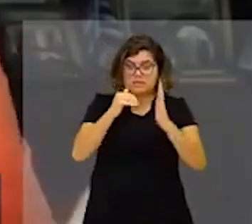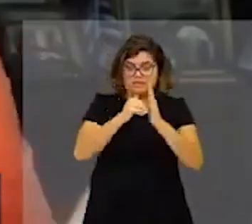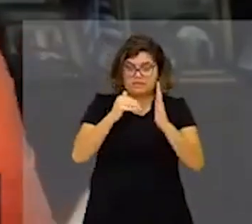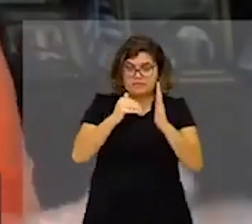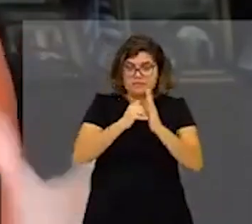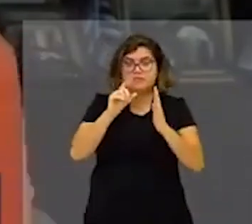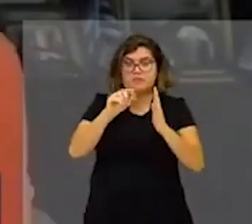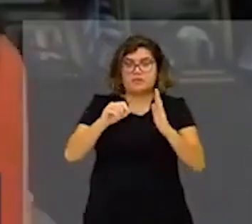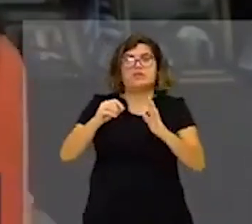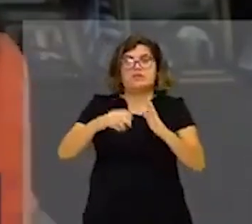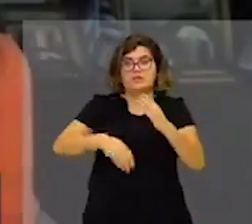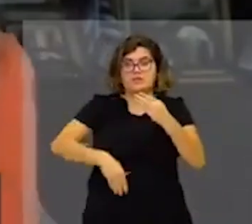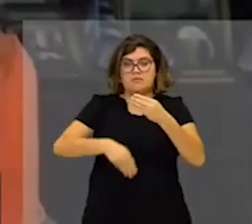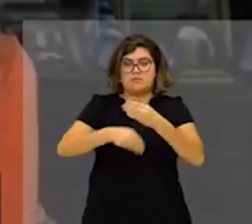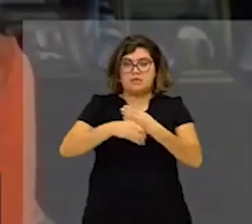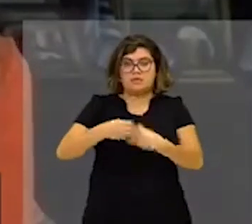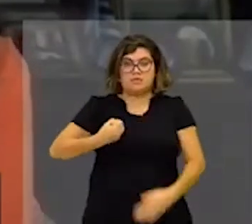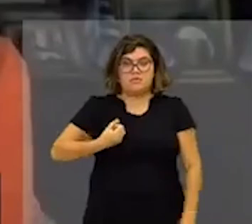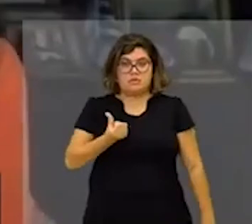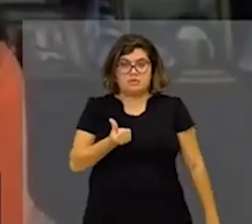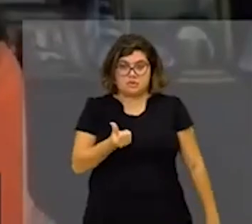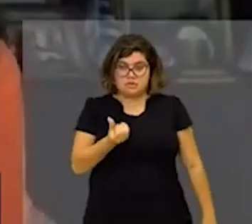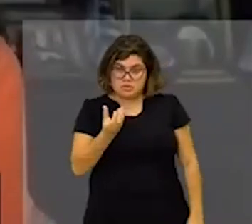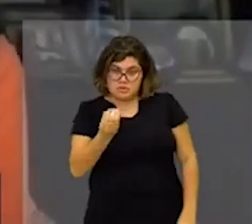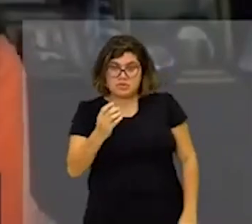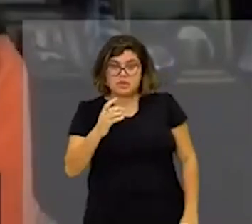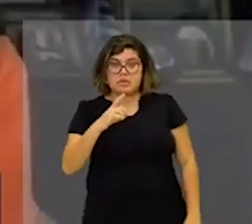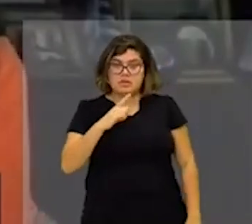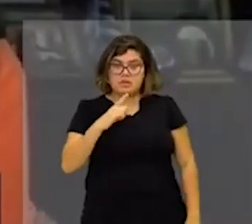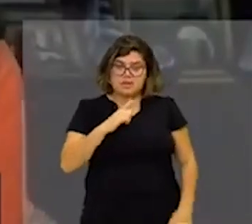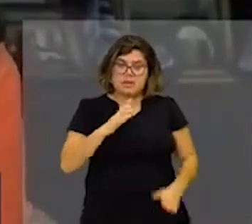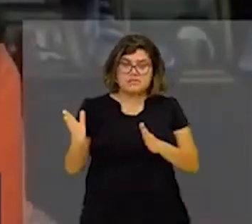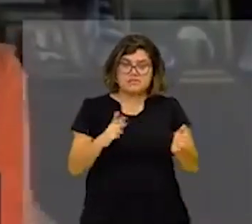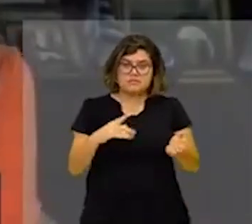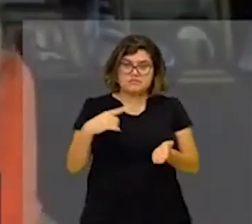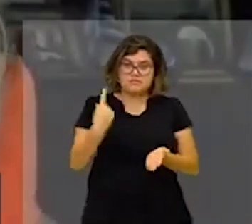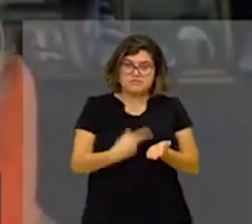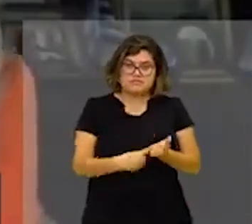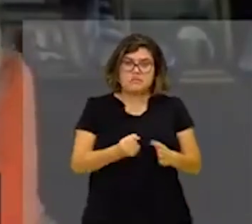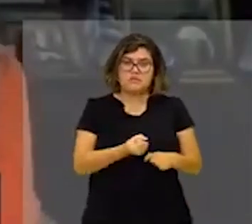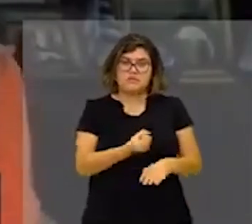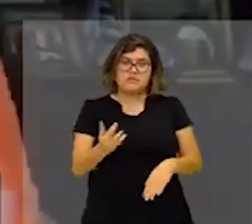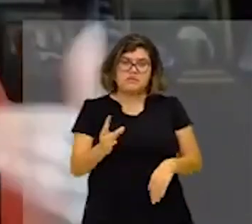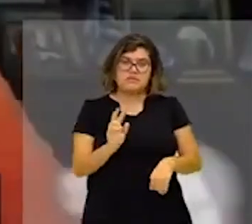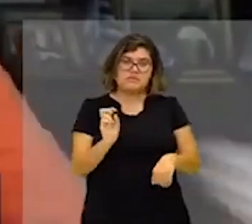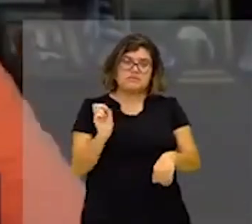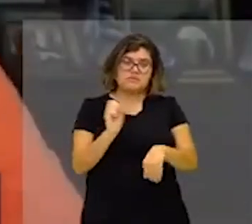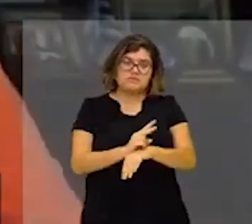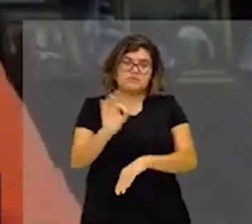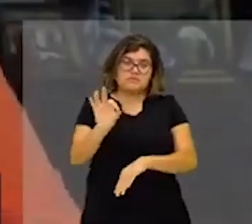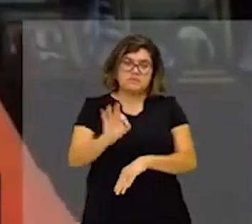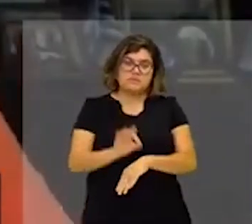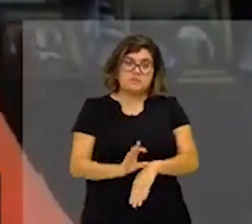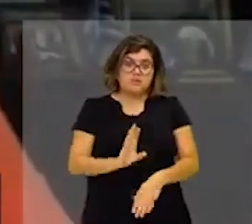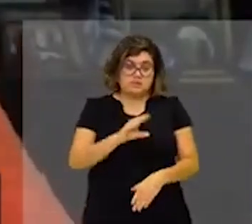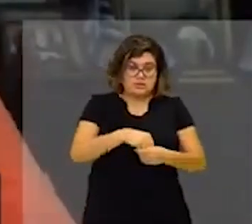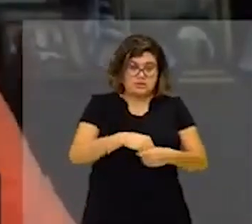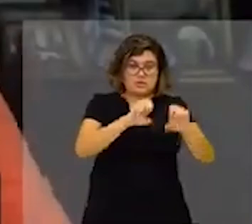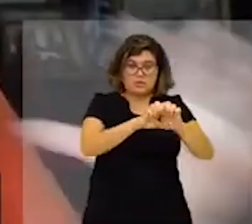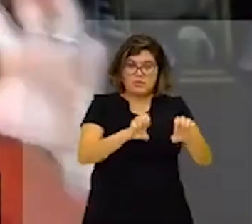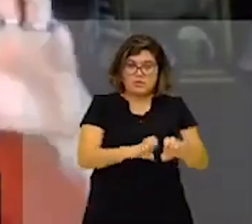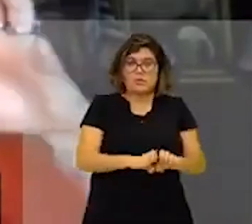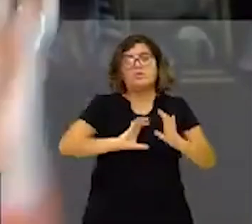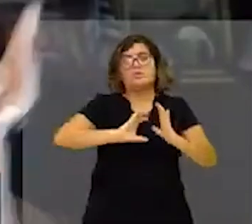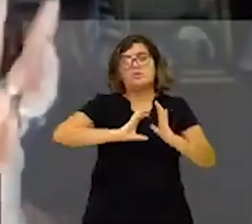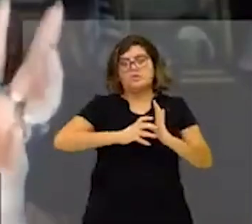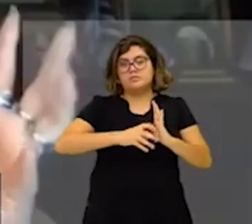60 hectares a previsão da reserva de cotas dentro das estruturas partidárias mas entendo que é uma